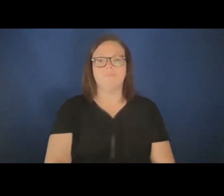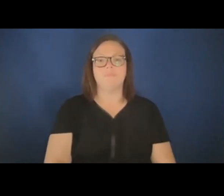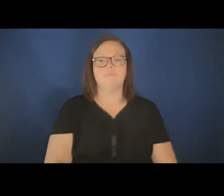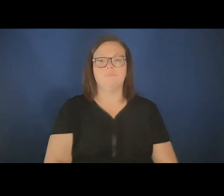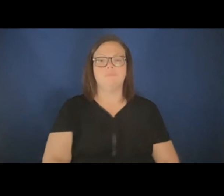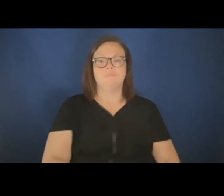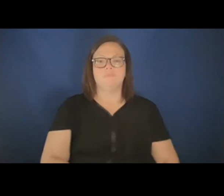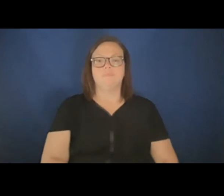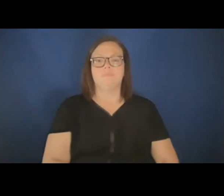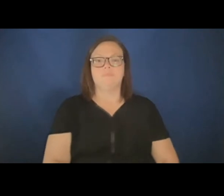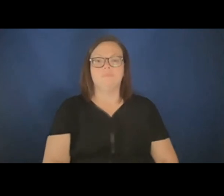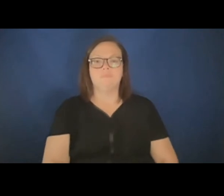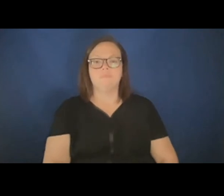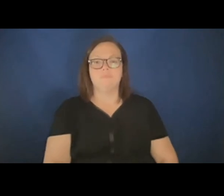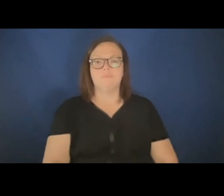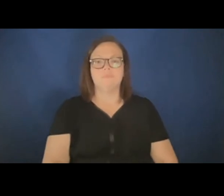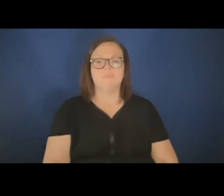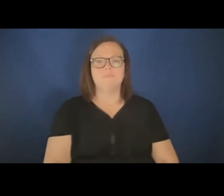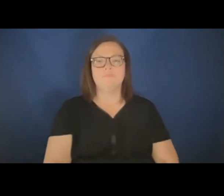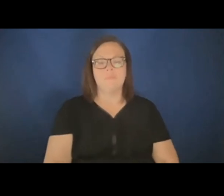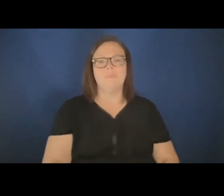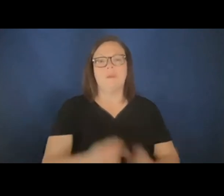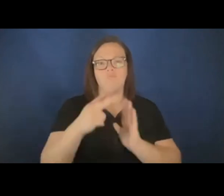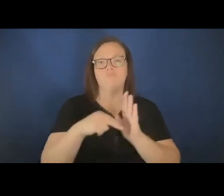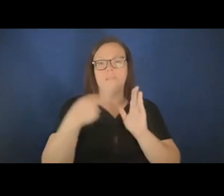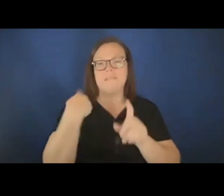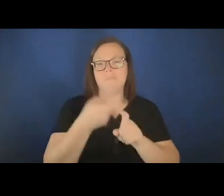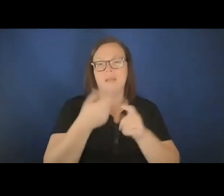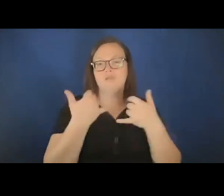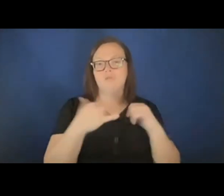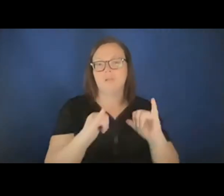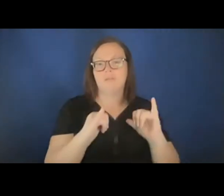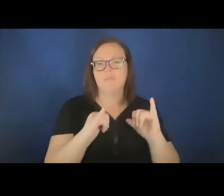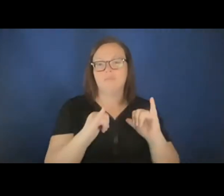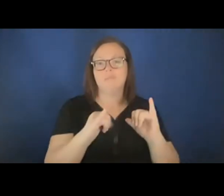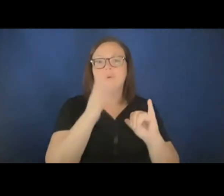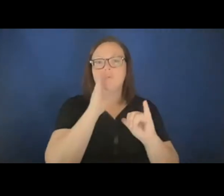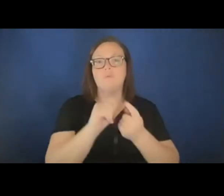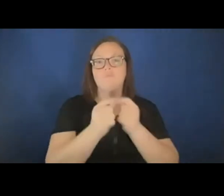solicitudes de asilo o refugio Hay manos que presentan picaduras y ampollas.